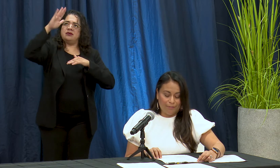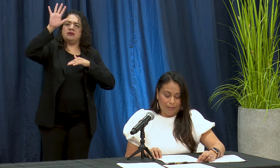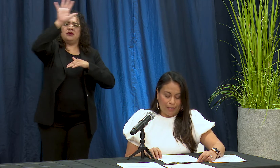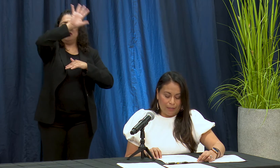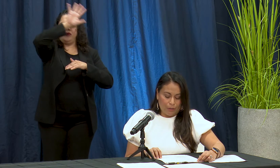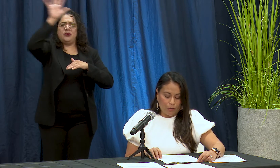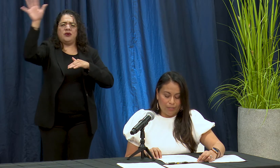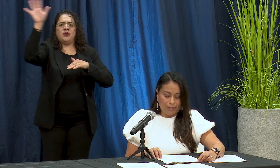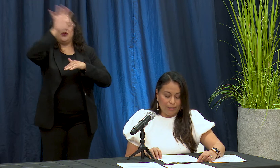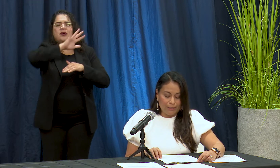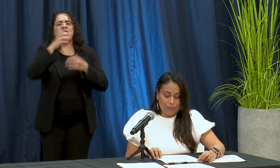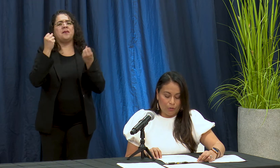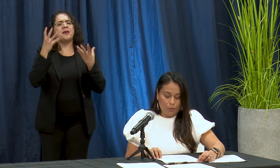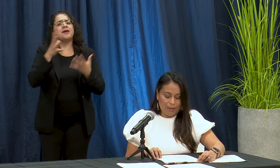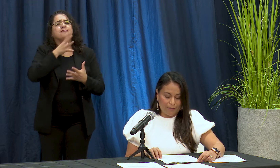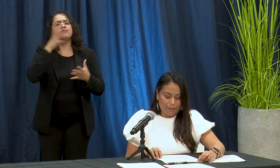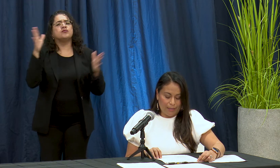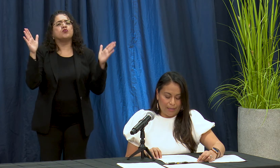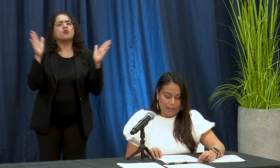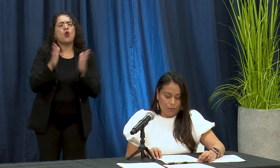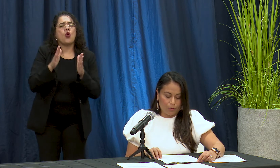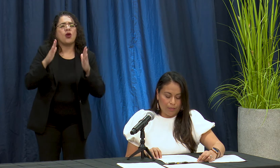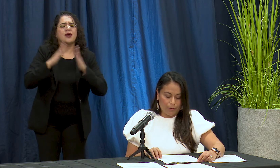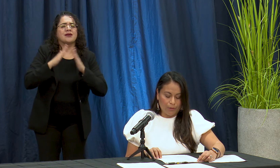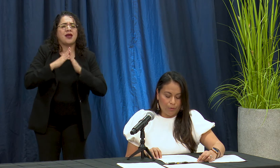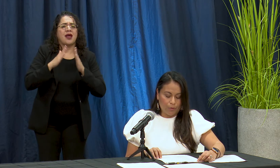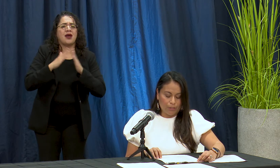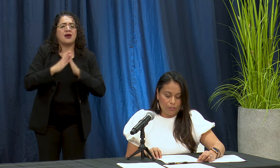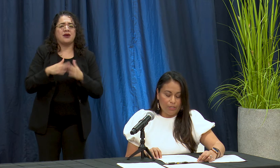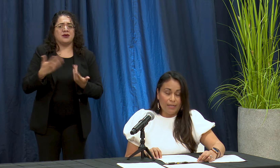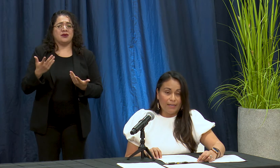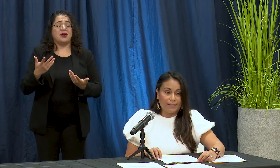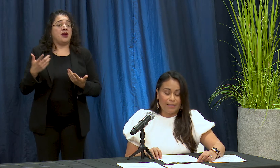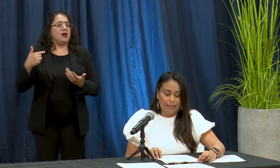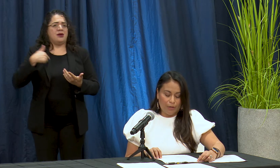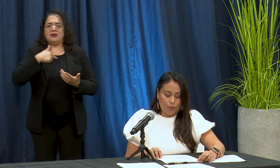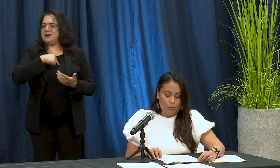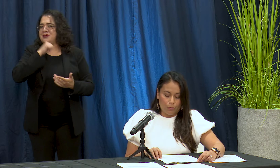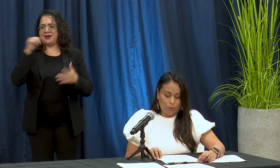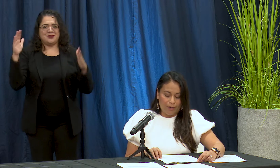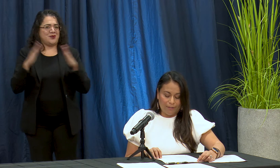fika los angeles no cally fika el condado de orange y de san diego no Cali